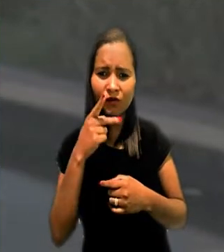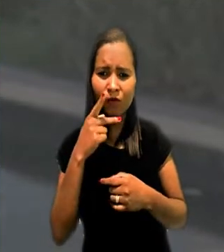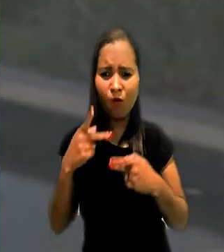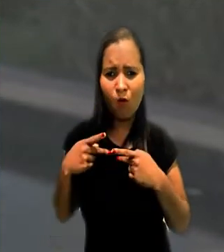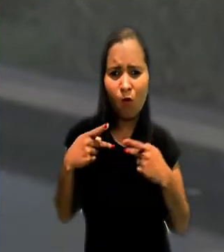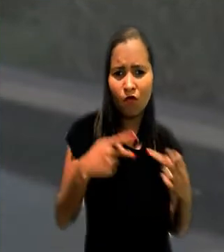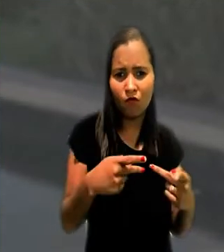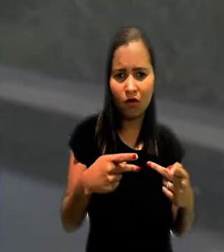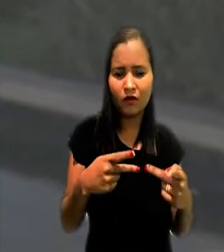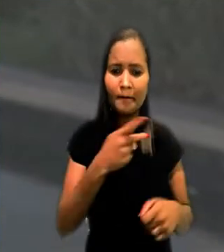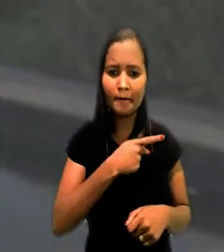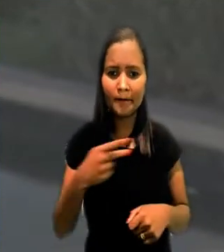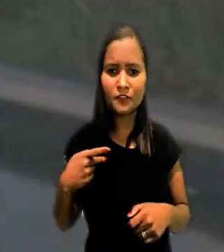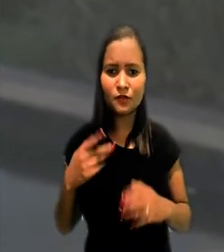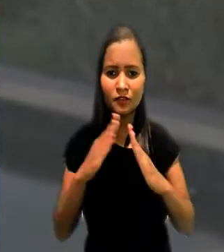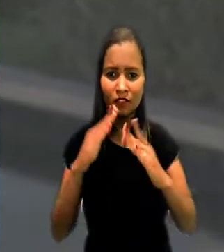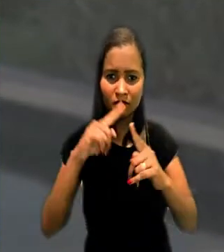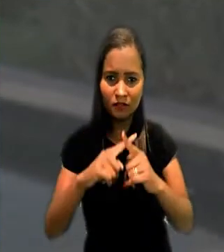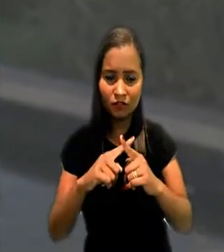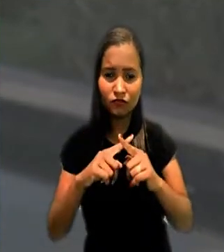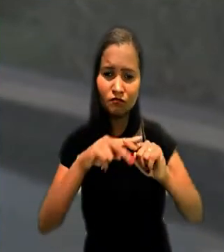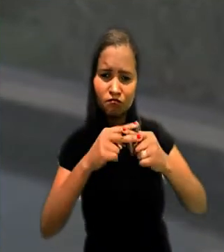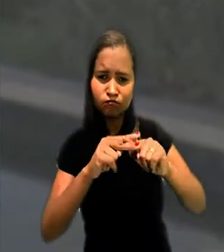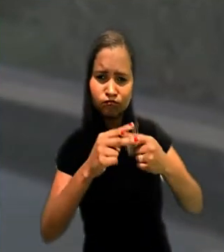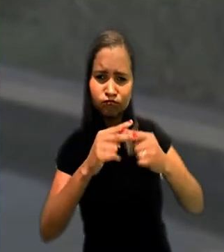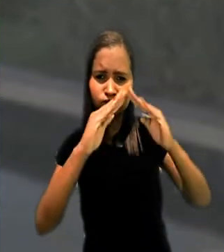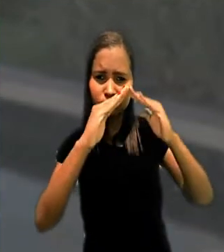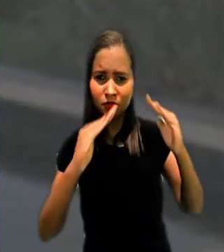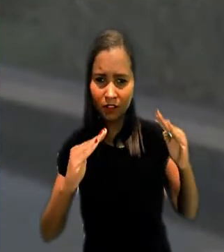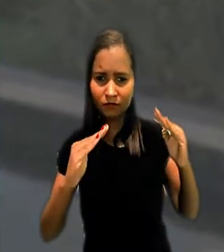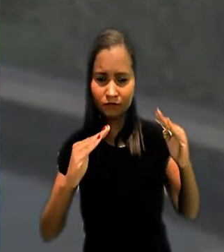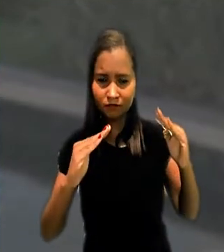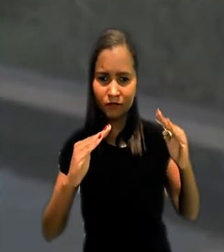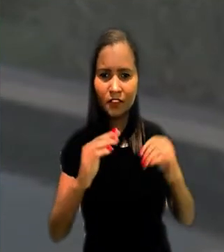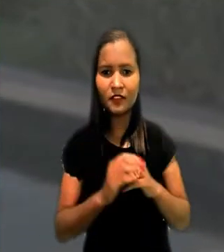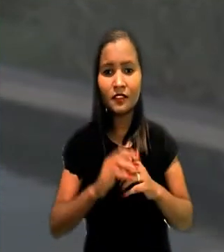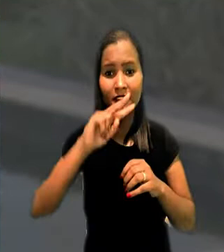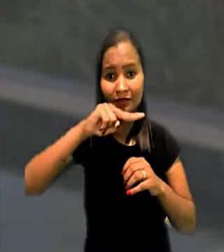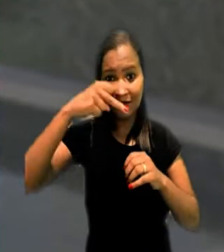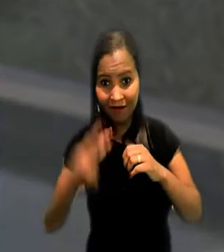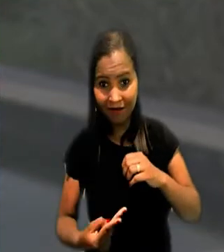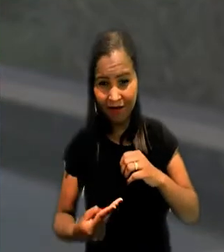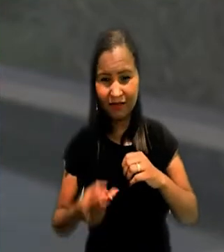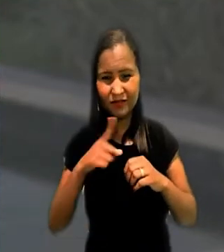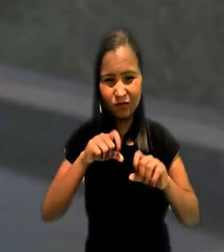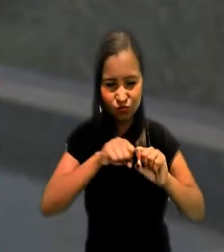convocado pelo pastor da igreja para consertar o teto do templo. Na queda, ele sofreu múltiplas